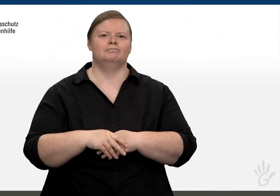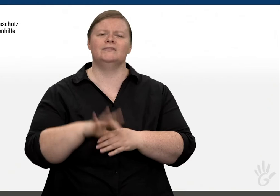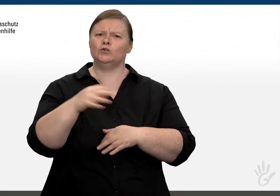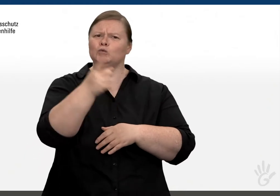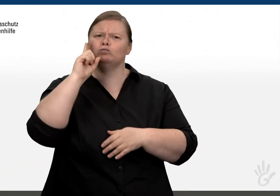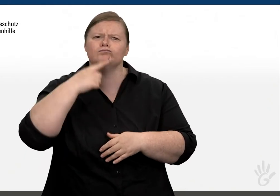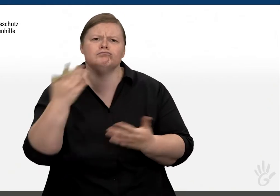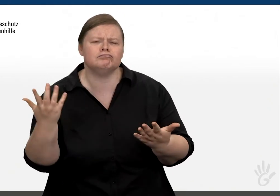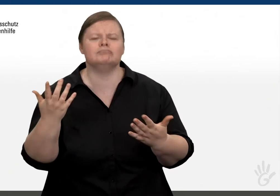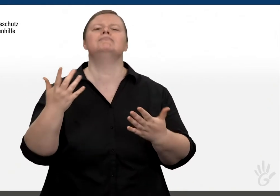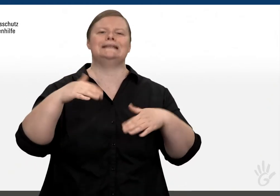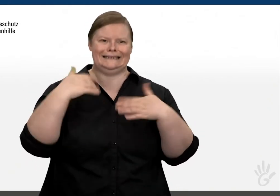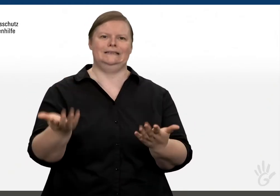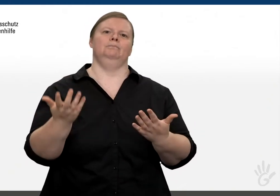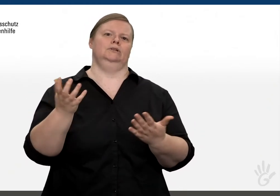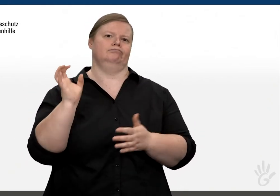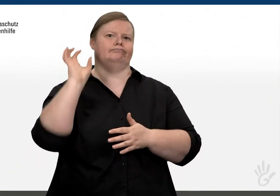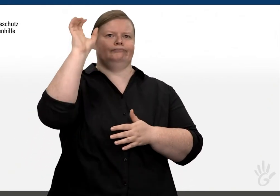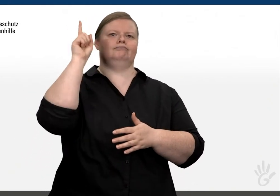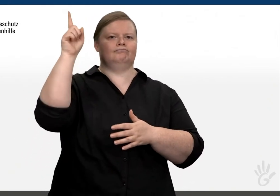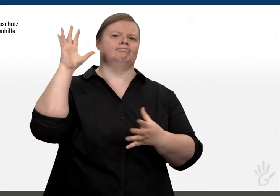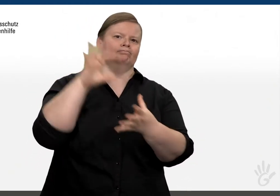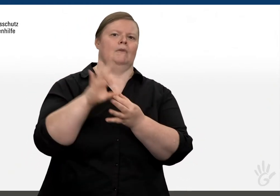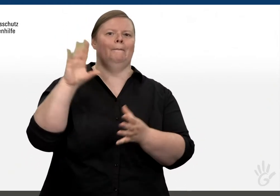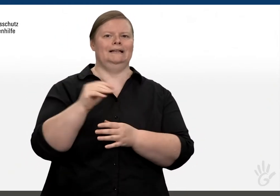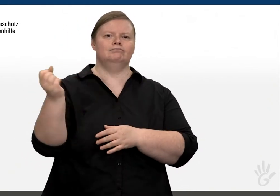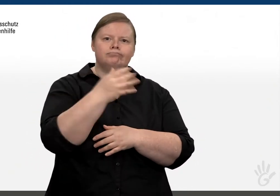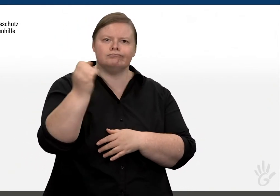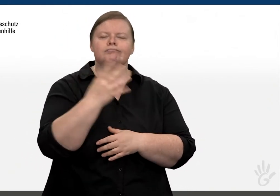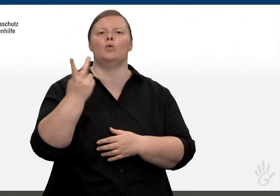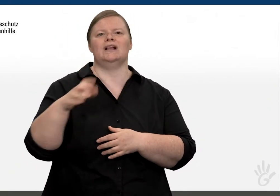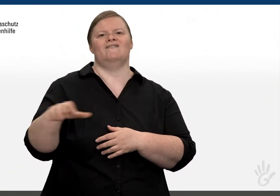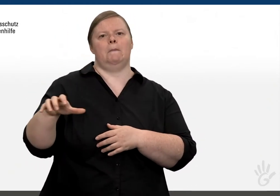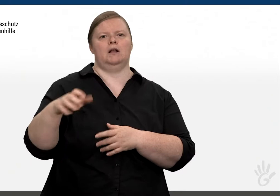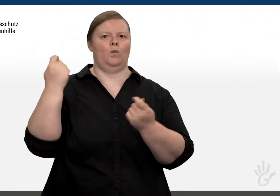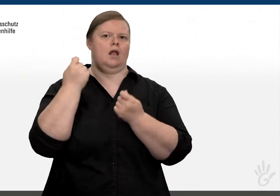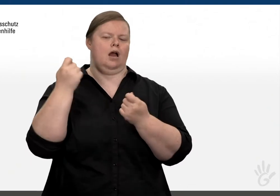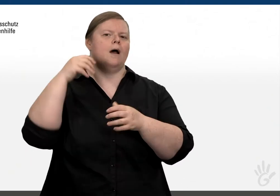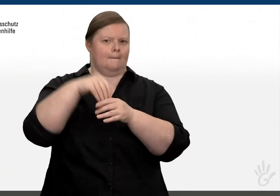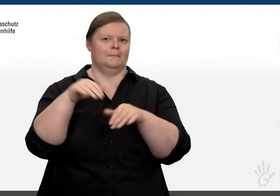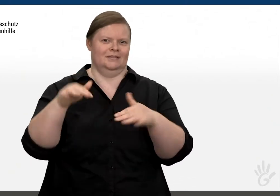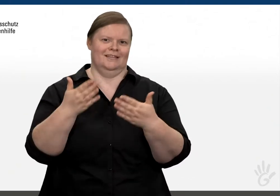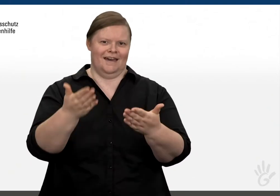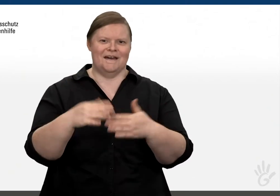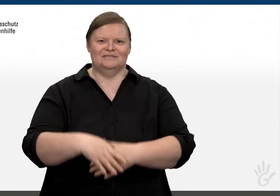Für Gehörlose gibt es Geräte mit Blitzlicht oder Vibrationsalarm.